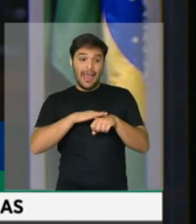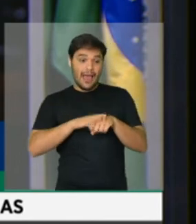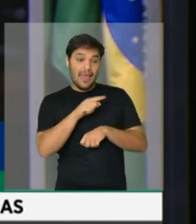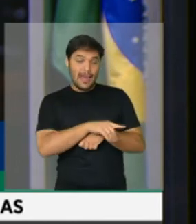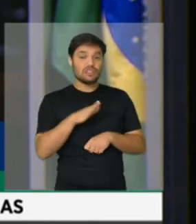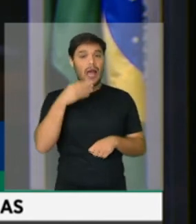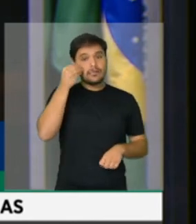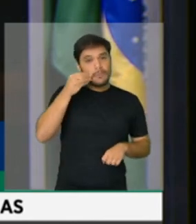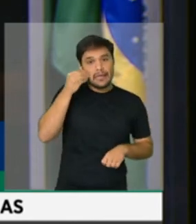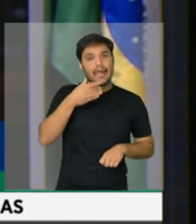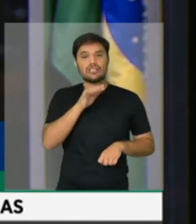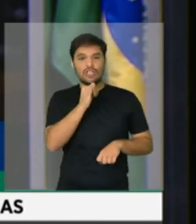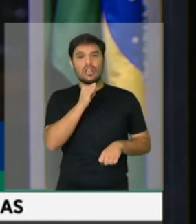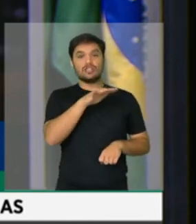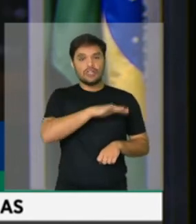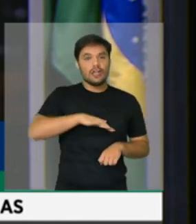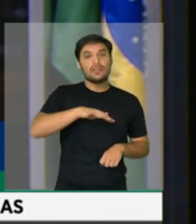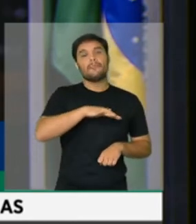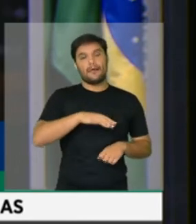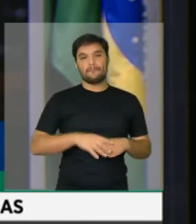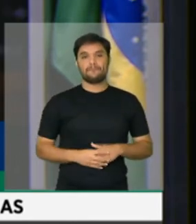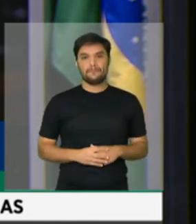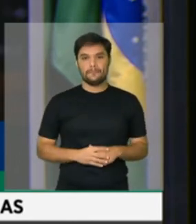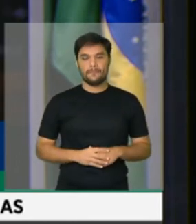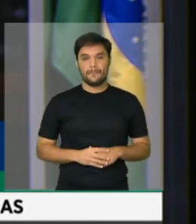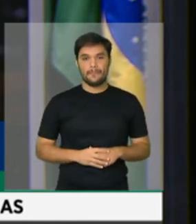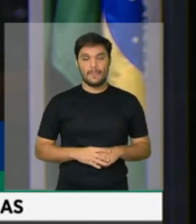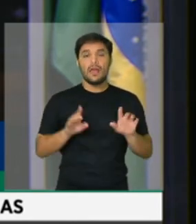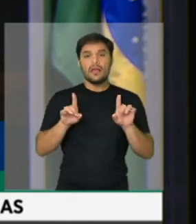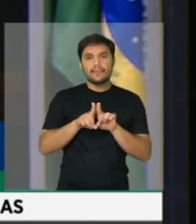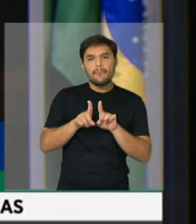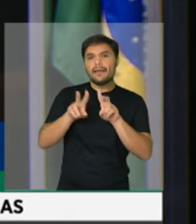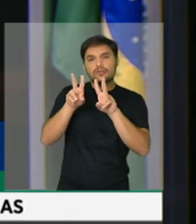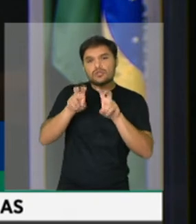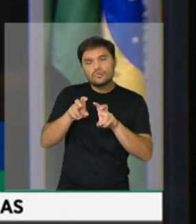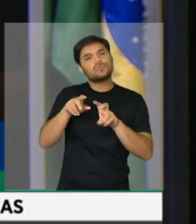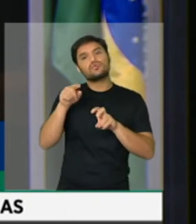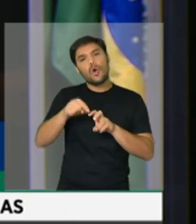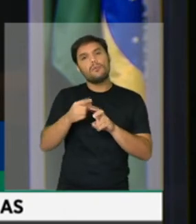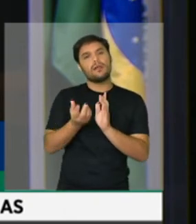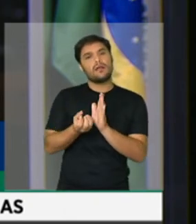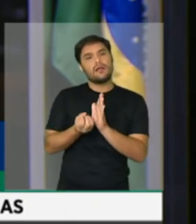NA AMAZÔNIA ENTENDEMOS QUE O COMITÊGESTOR DEVERÁSER PRESIDIDO REPRESENTANTE INDICADO PELO MINISTÉRIO DE MINAS E ENERGIA CONSIDERANDO VASTA EXPERIÊNCIA DO ÓRGÃO